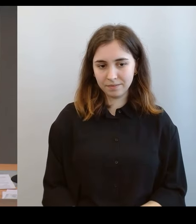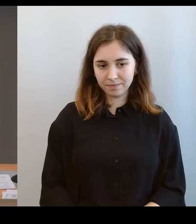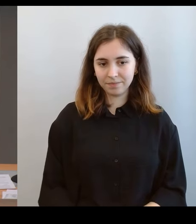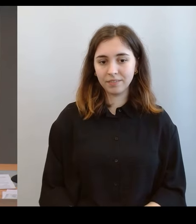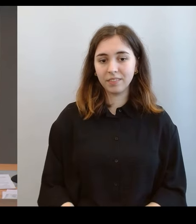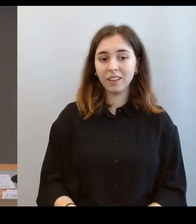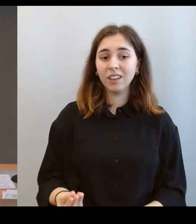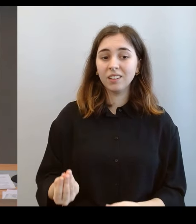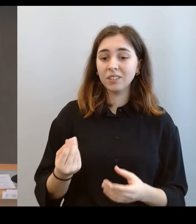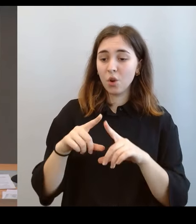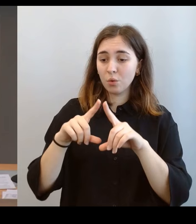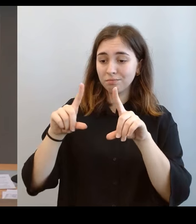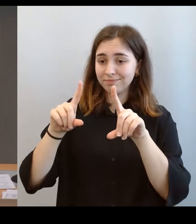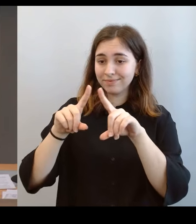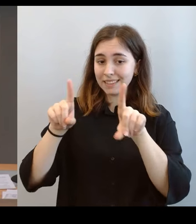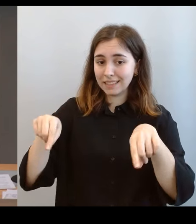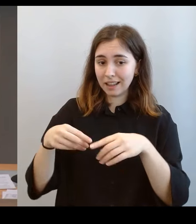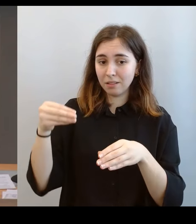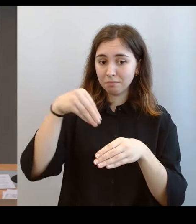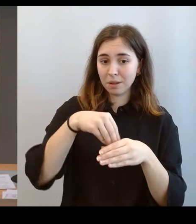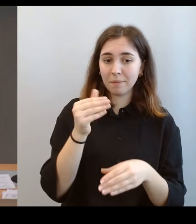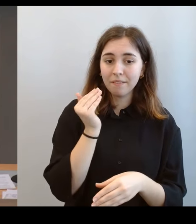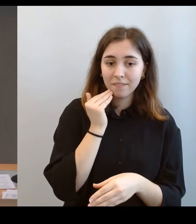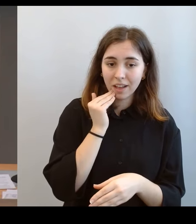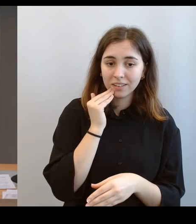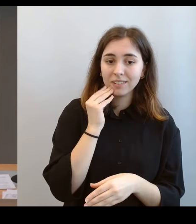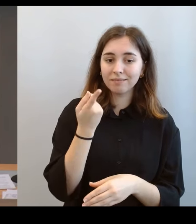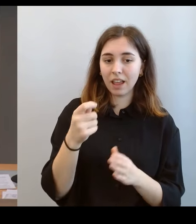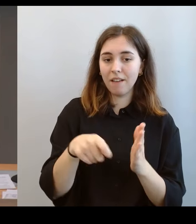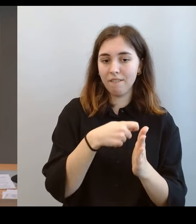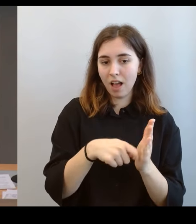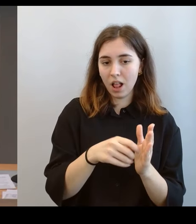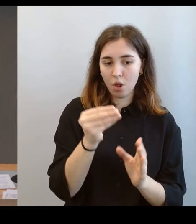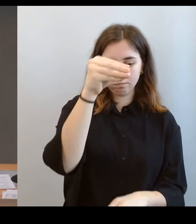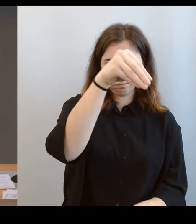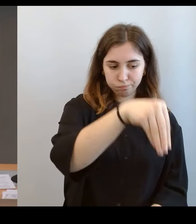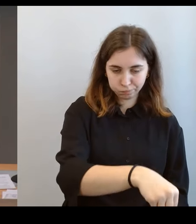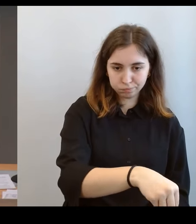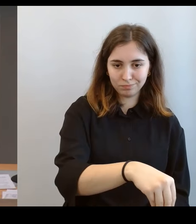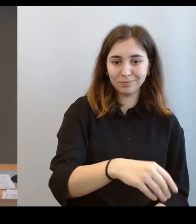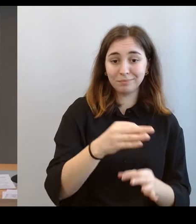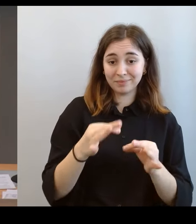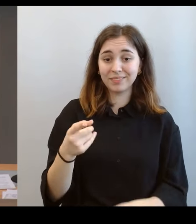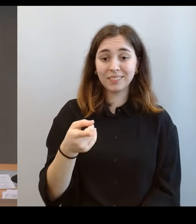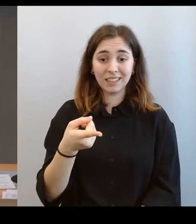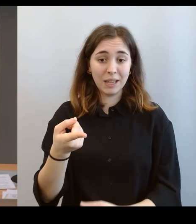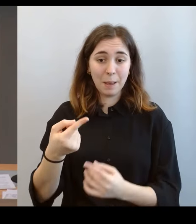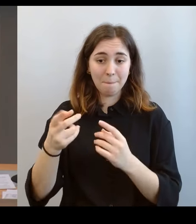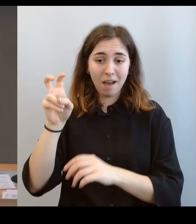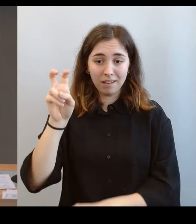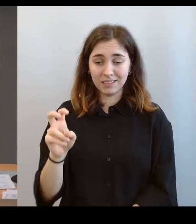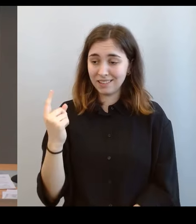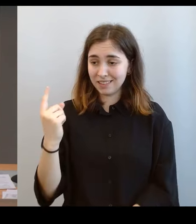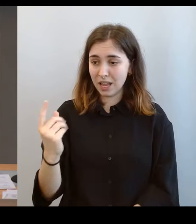Stimmabgabe von der Beisitzerin oder dem Beisitzer vermerkt worden ist. Bitte geben Sie dazu Ihren Namen an und warten Sie, bis Ihr Name